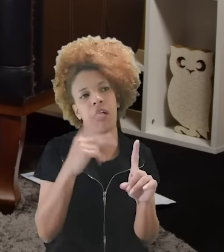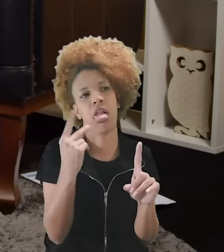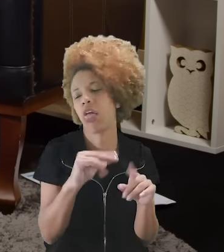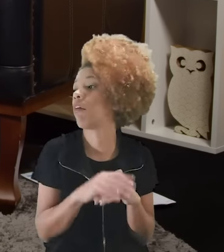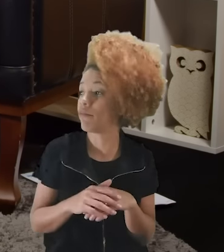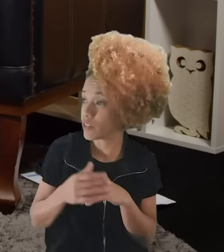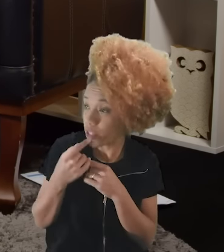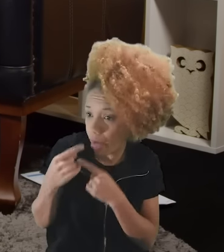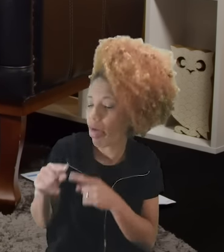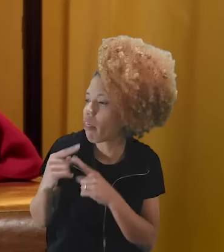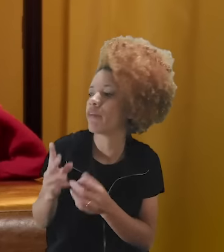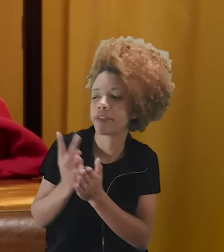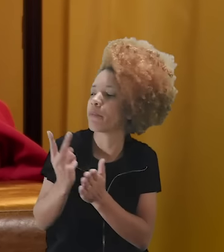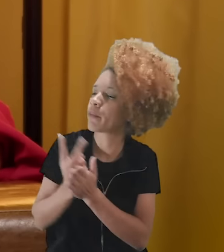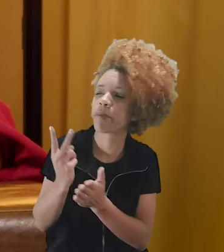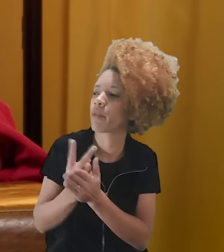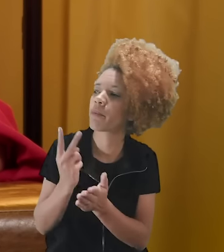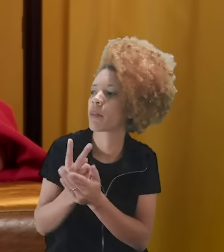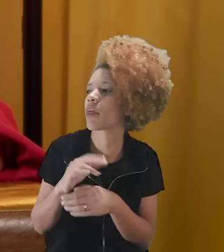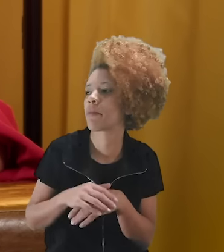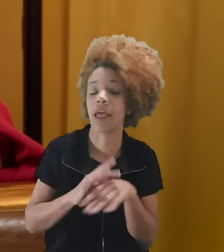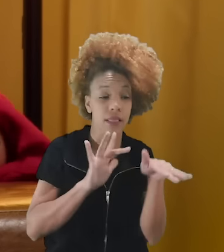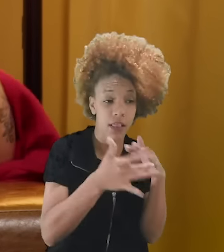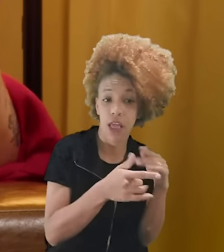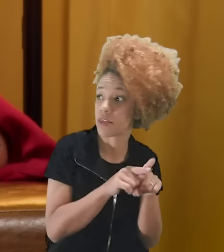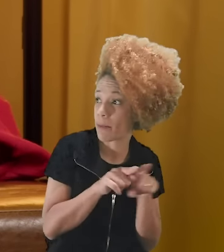é criticado batee L na porta você é criticado o tempo inteiro eh nas redes sociais também enfim